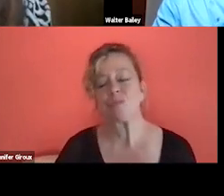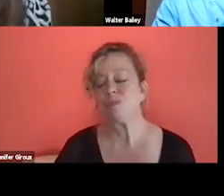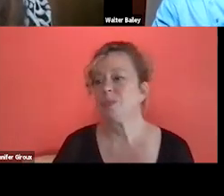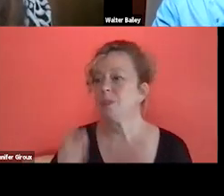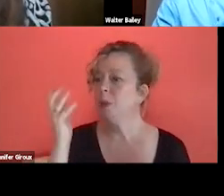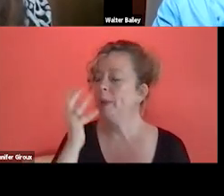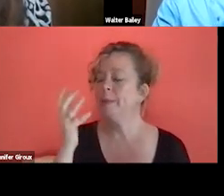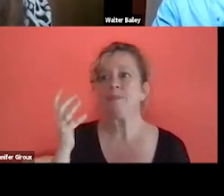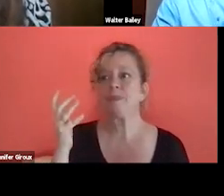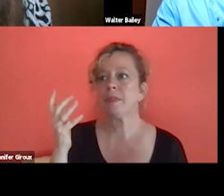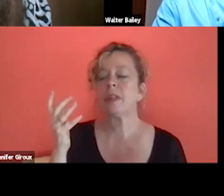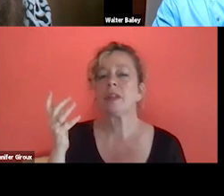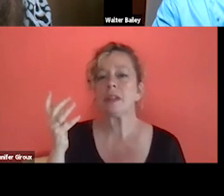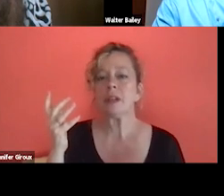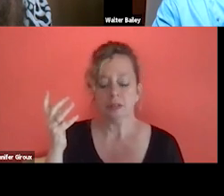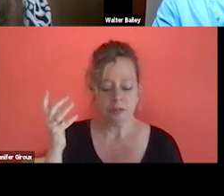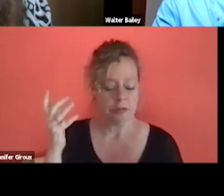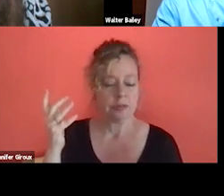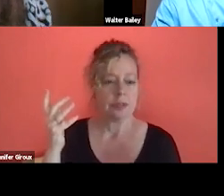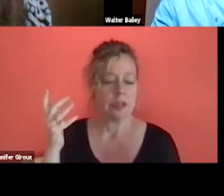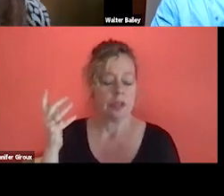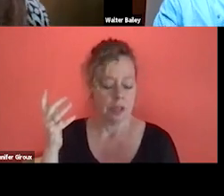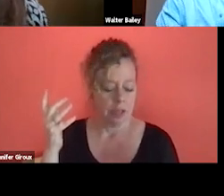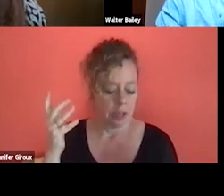tengo que decir, muchas de las bendiciones y beneficios